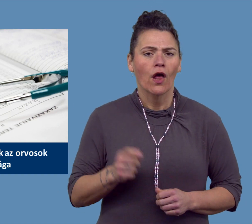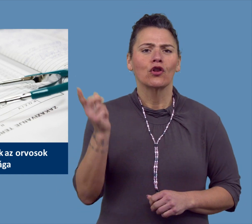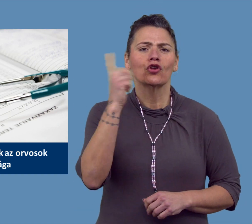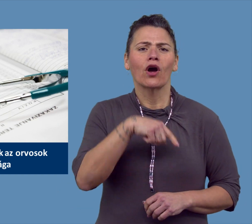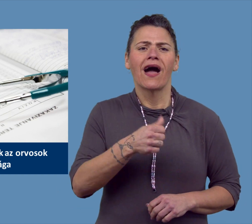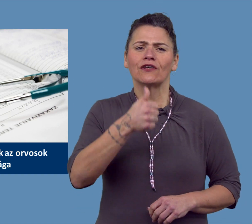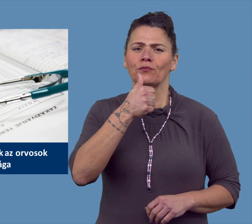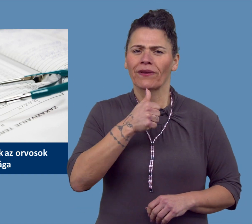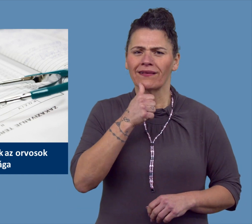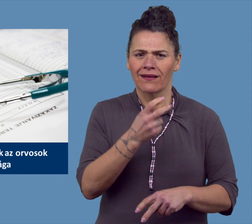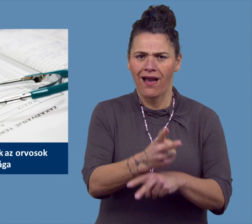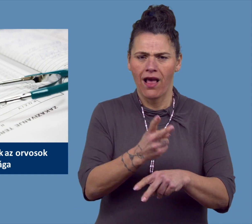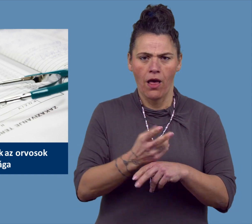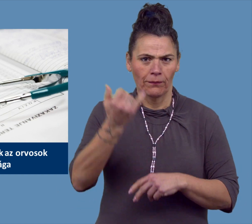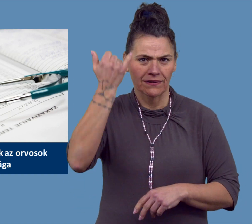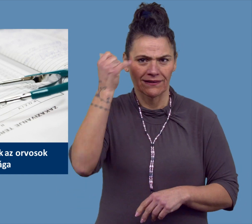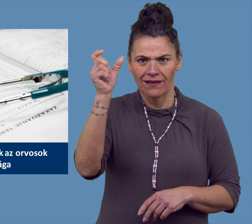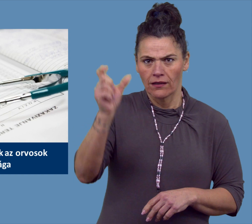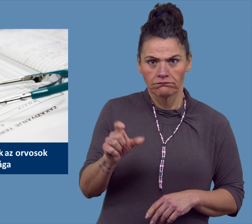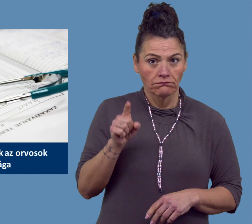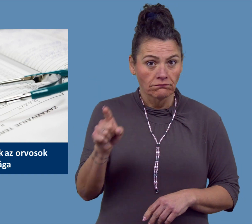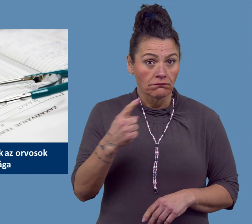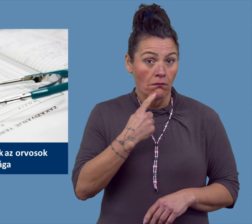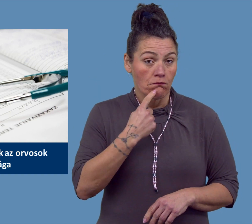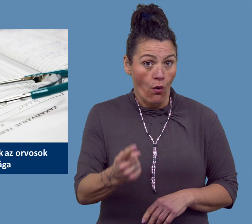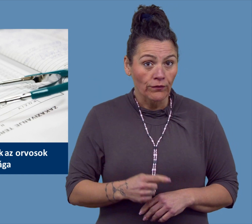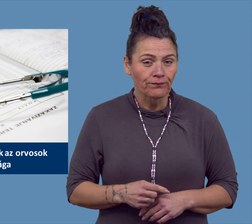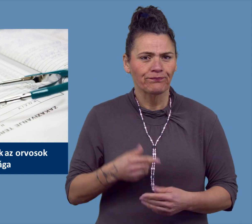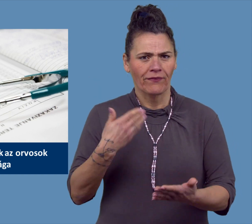Takács Péter, államtitkár az Országgyűlésben az előterjesztésről azt mondta: